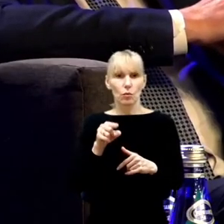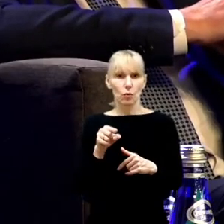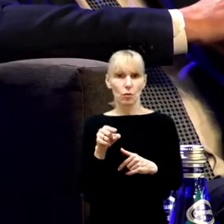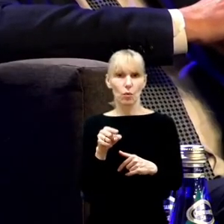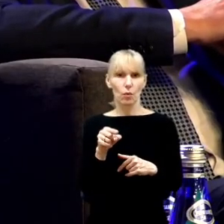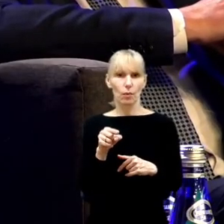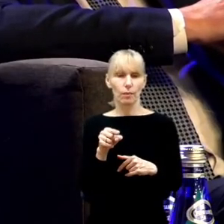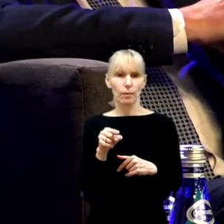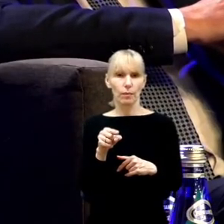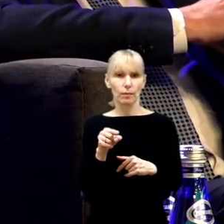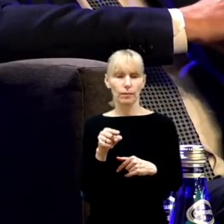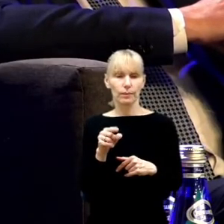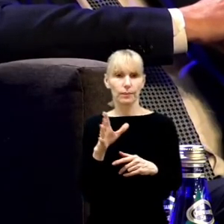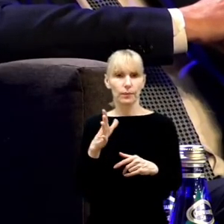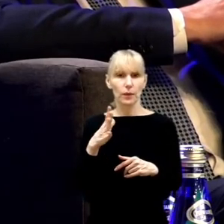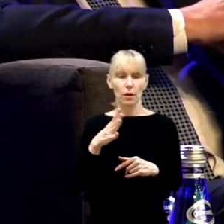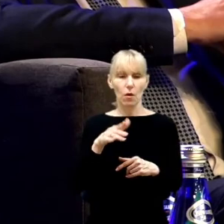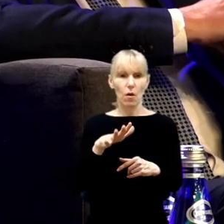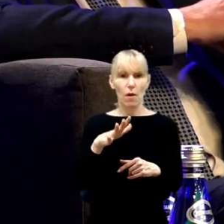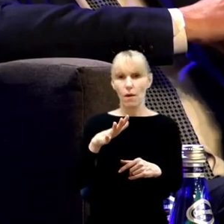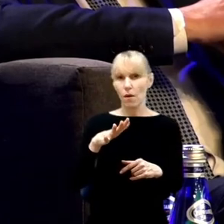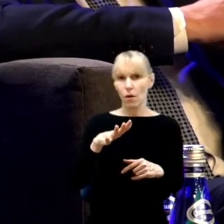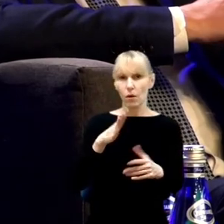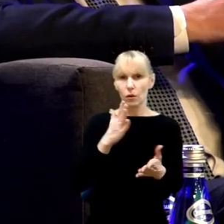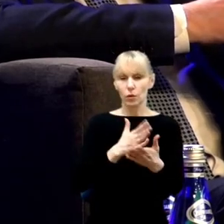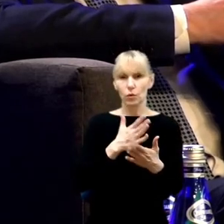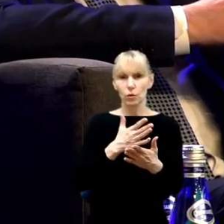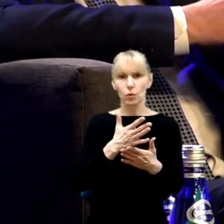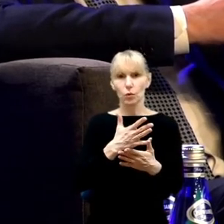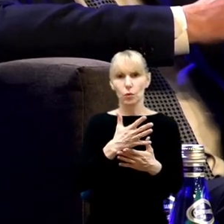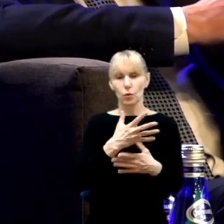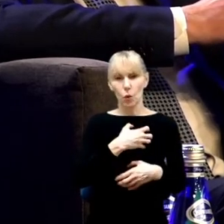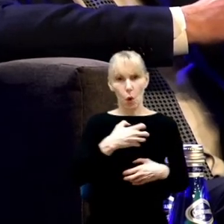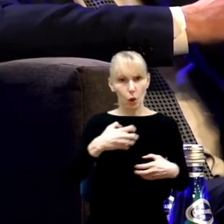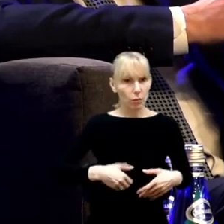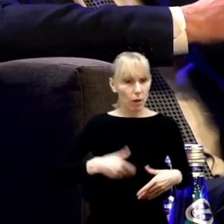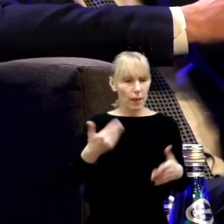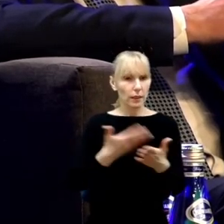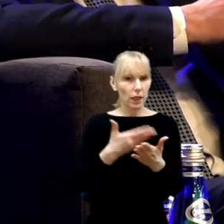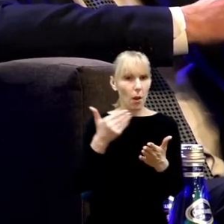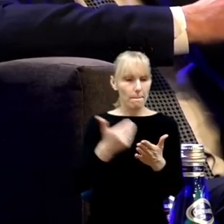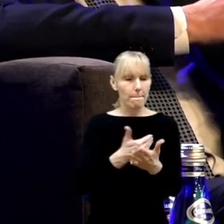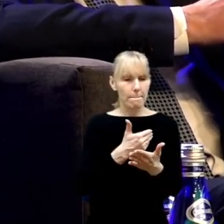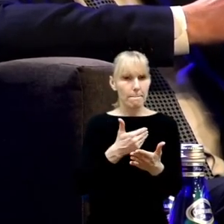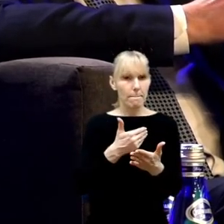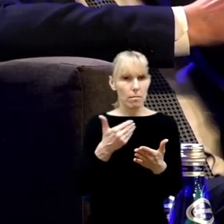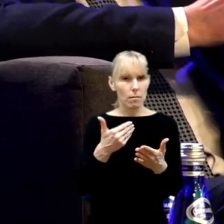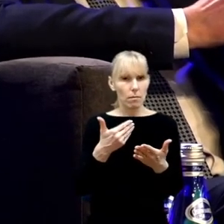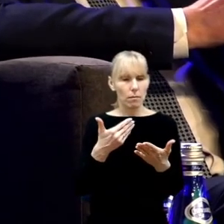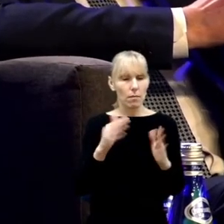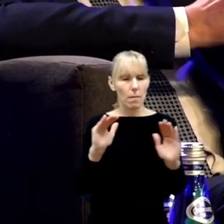którzy już zrealizowali z nami projekt, proponują nam nową nieruchomość i mówią słuchajcie, jesteśmy zadowoleni z tego, że to powstało,